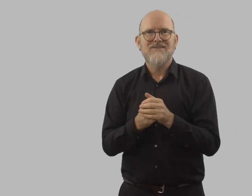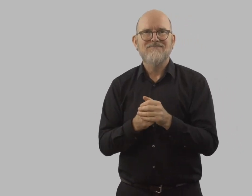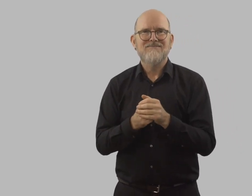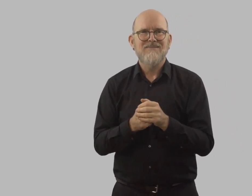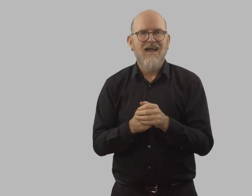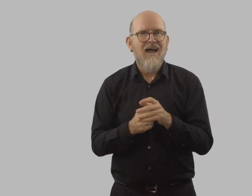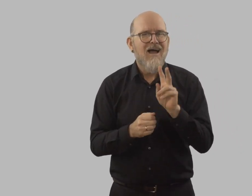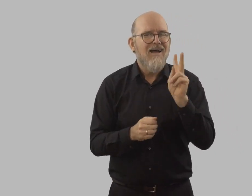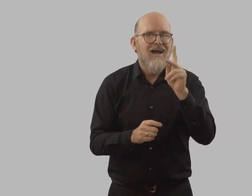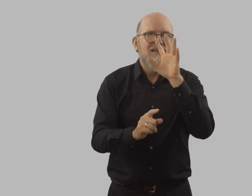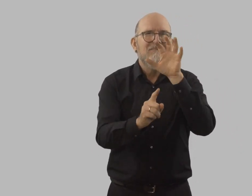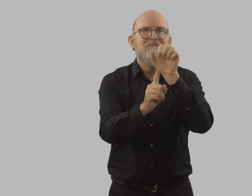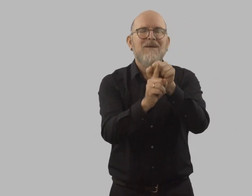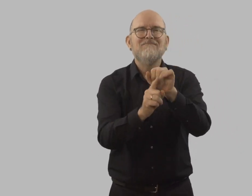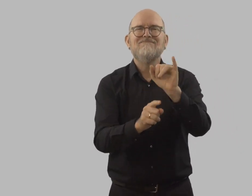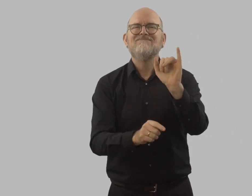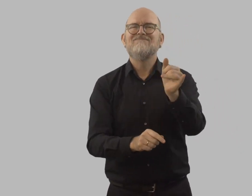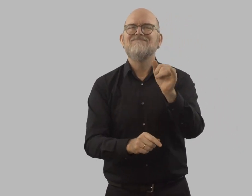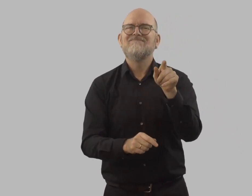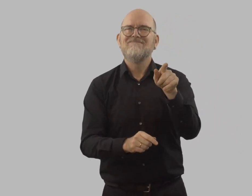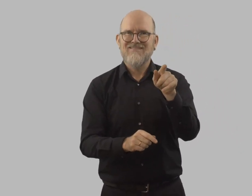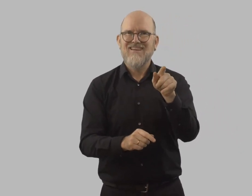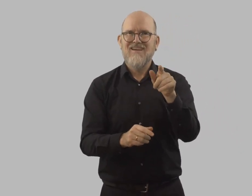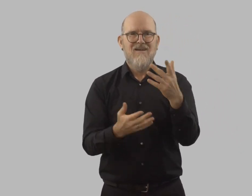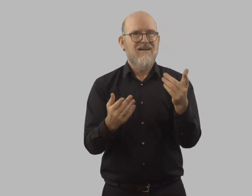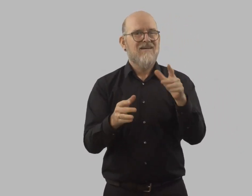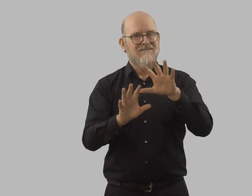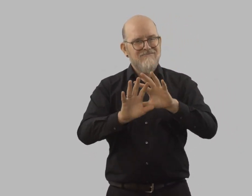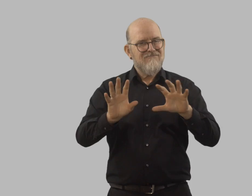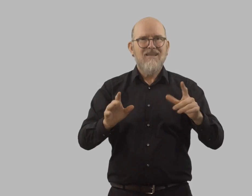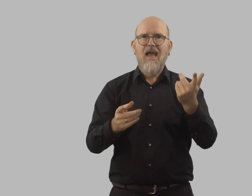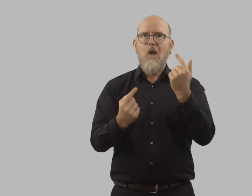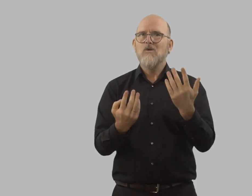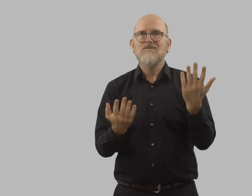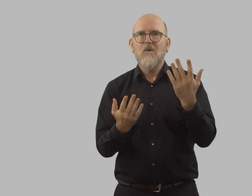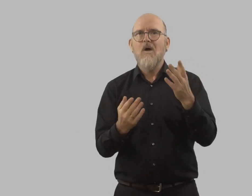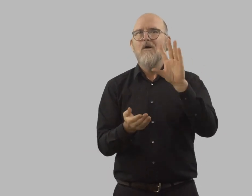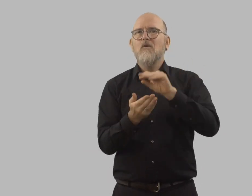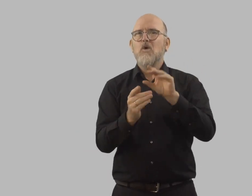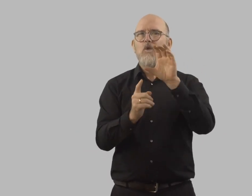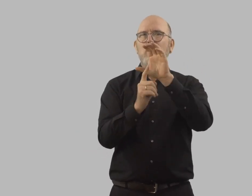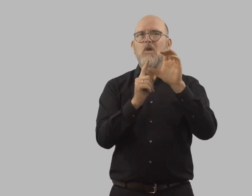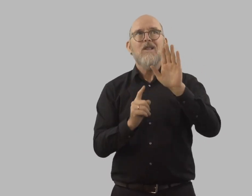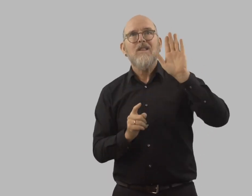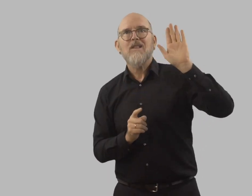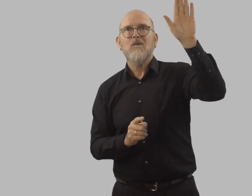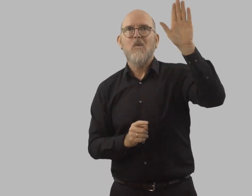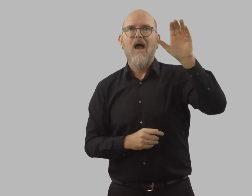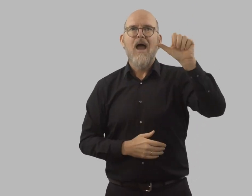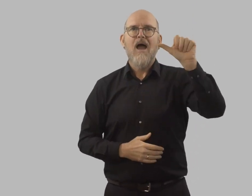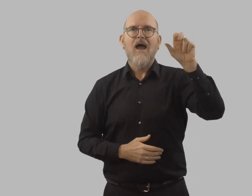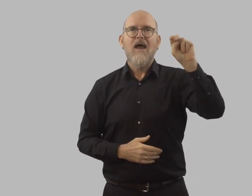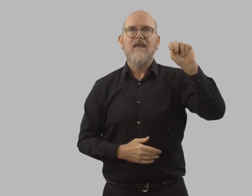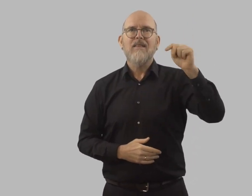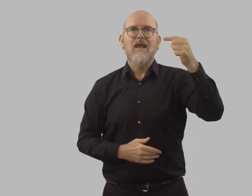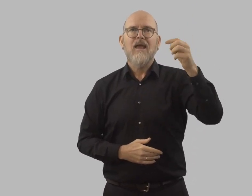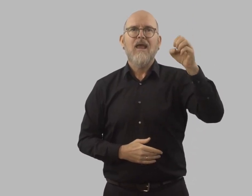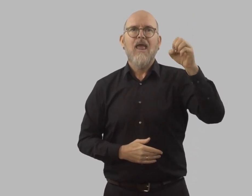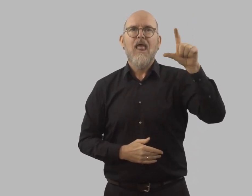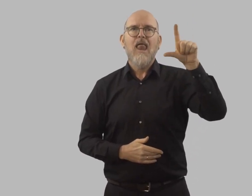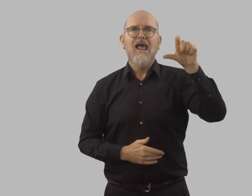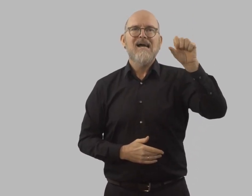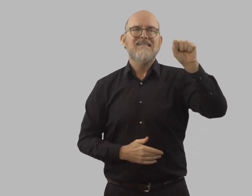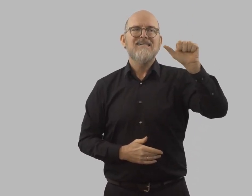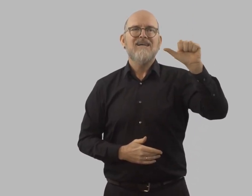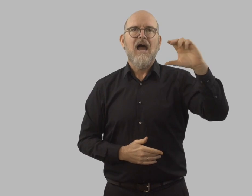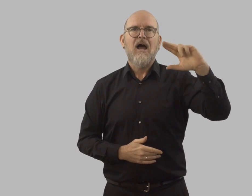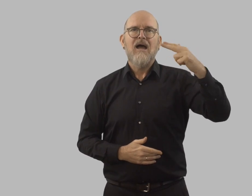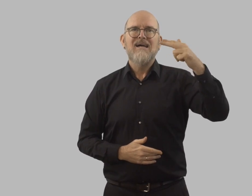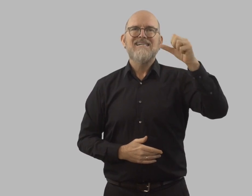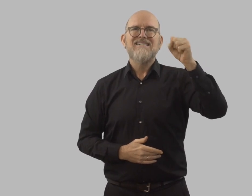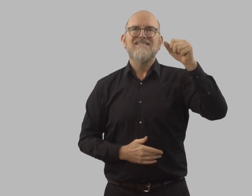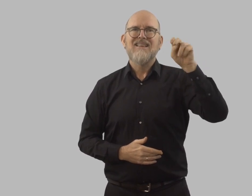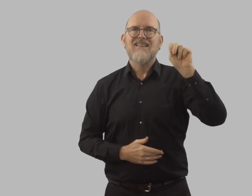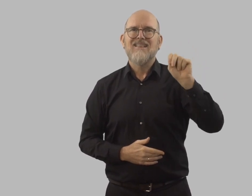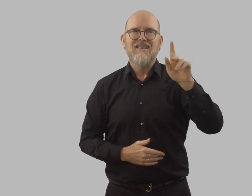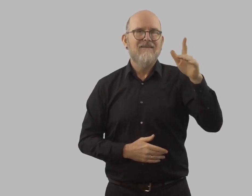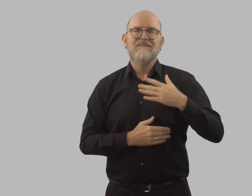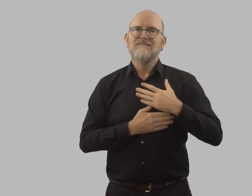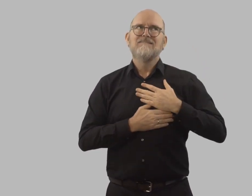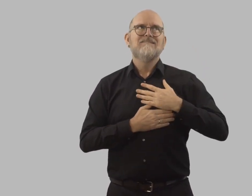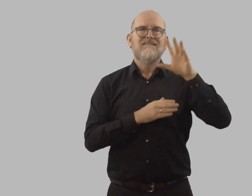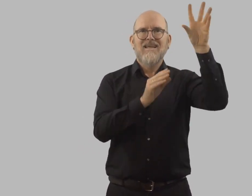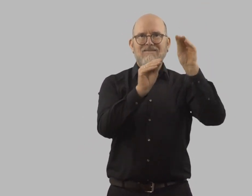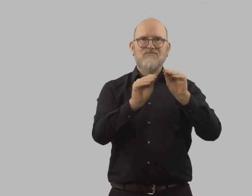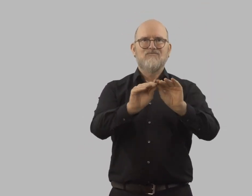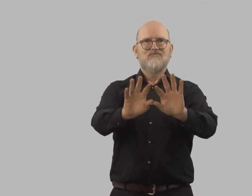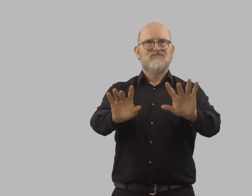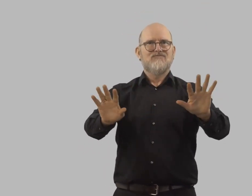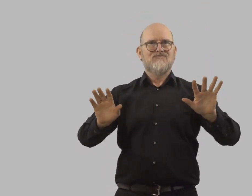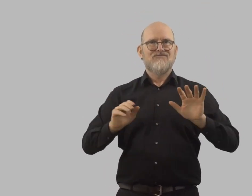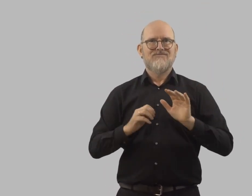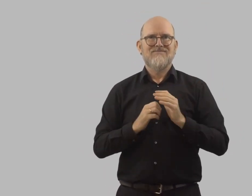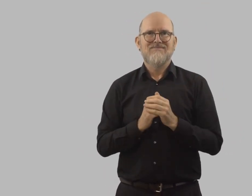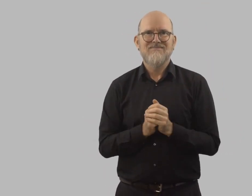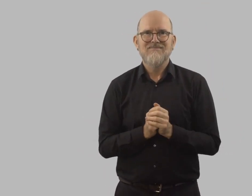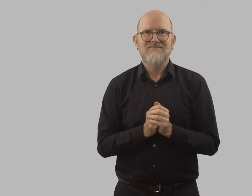Seine Liebe zur angelsächsischen Wohnkultur ist nicht zu übersehen.